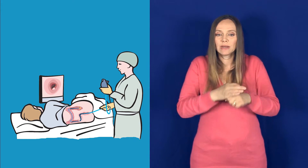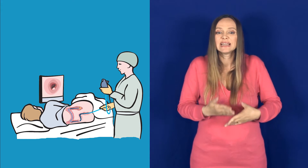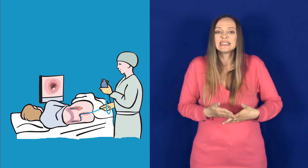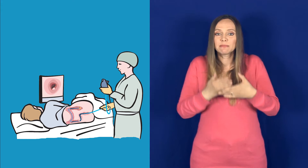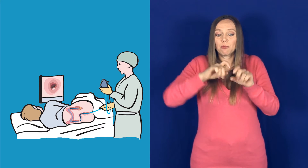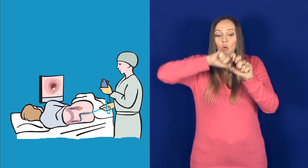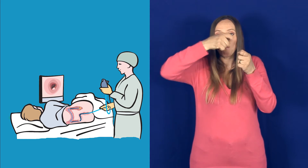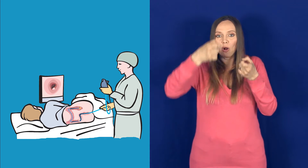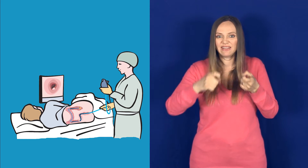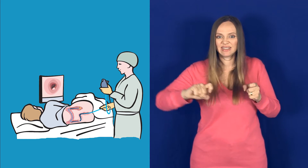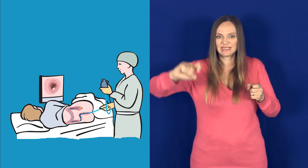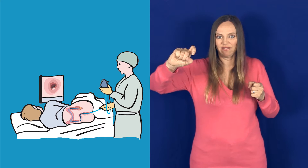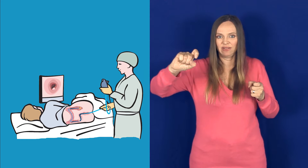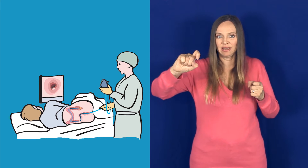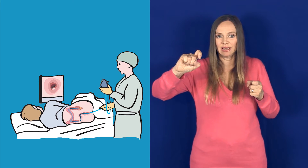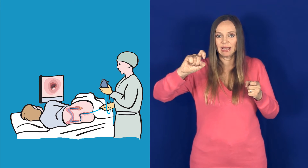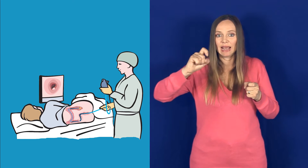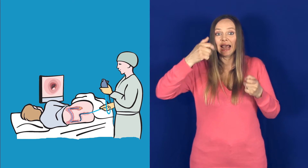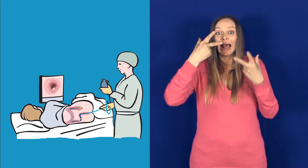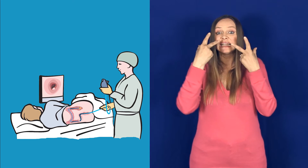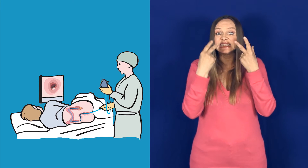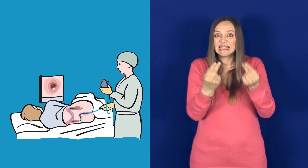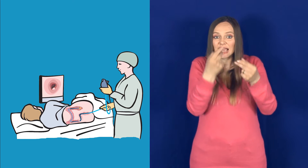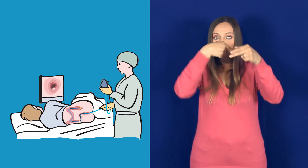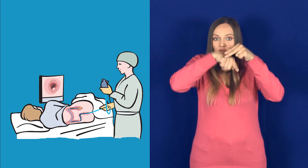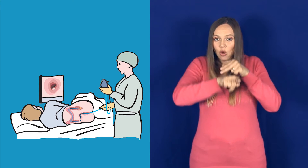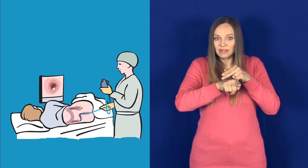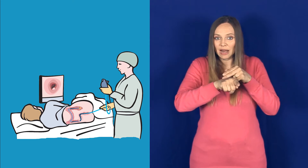Slika notranjosti črevesa se pokaže na zaslonu.